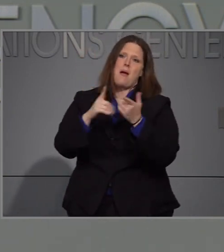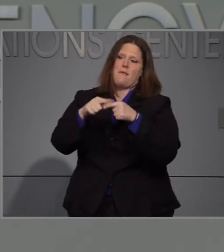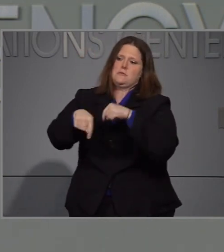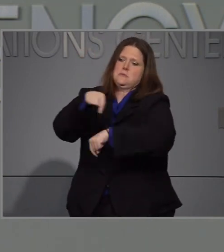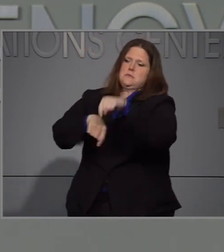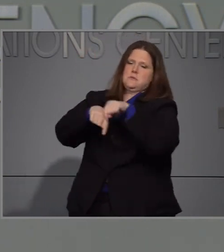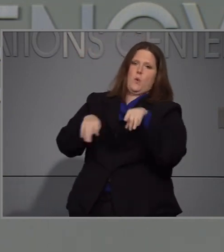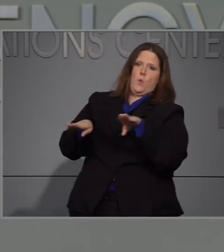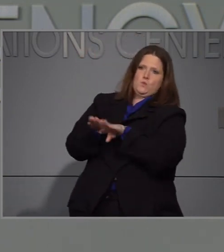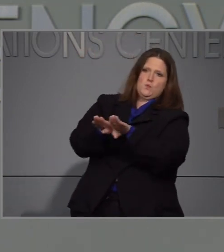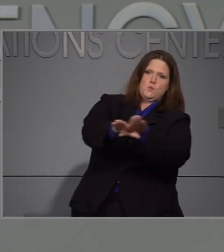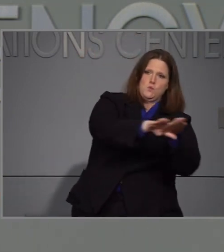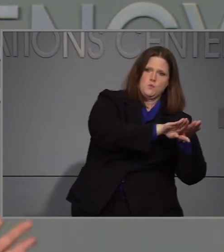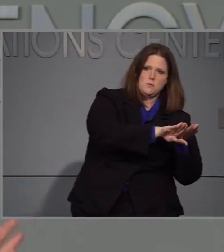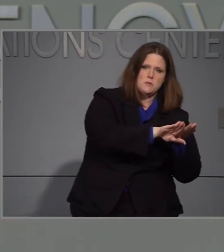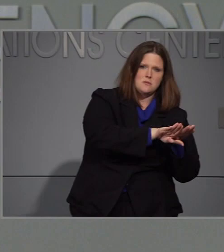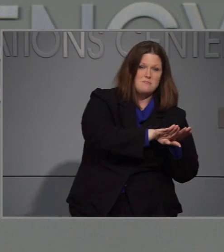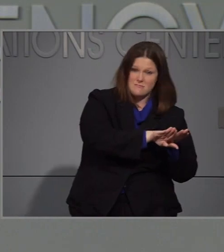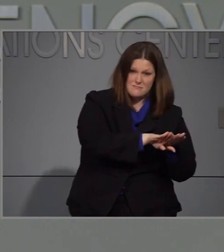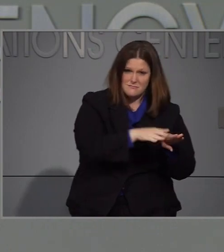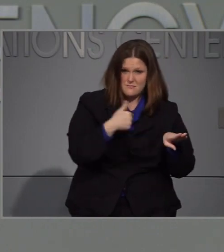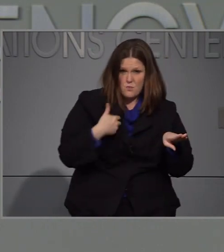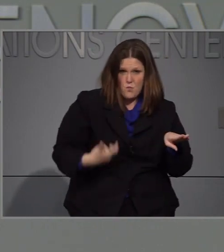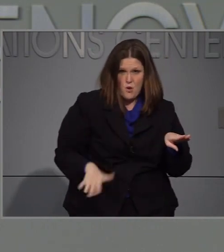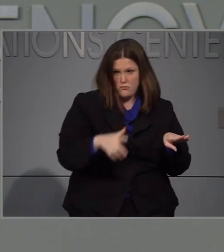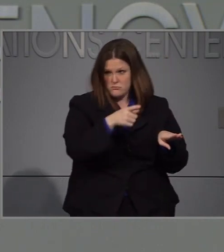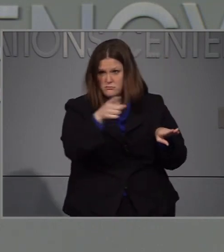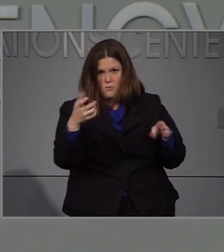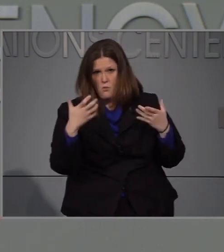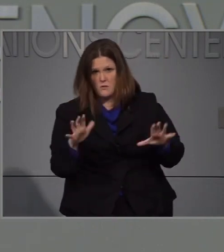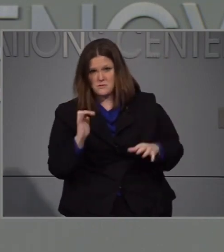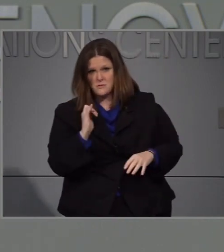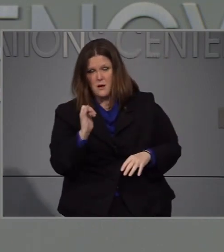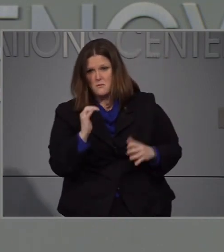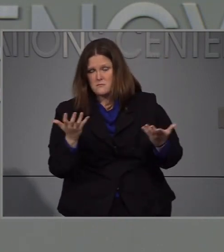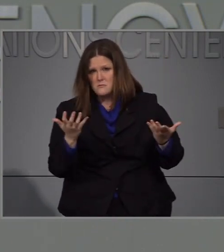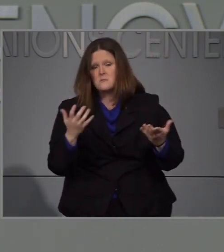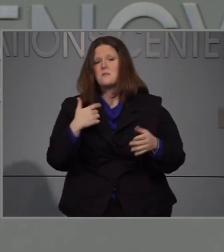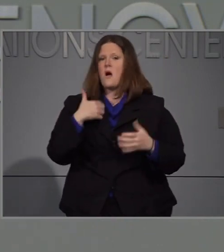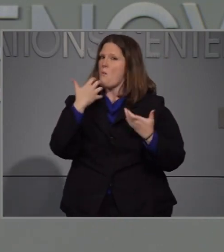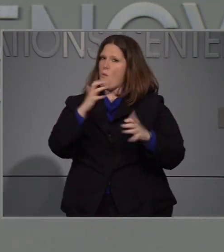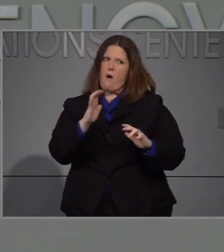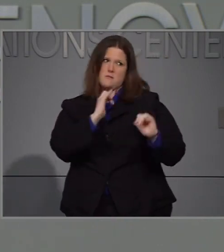porque se ve a nadie quiere degree retroceder, has enlistamos aprender de otros